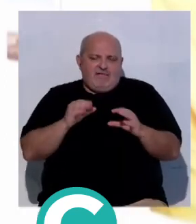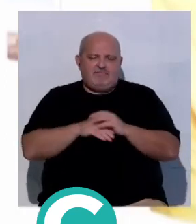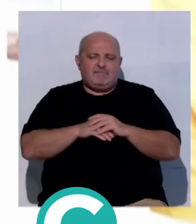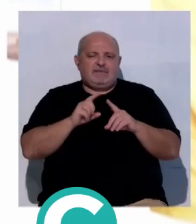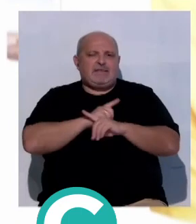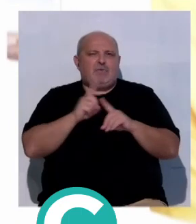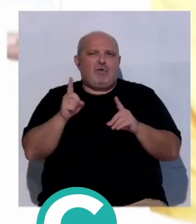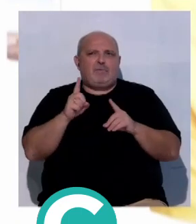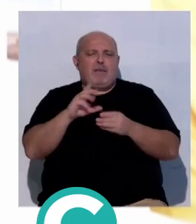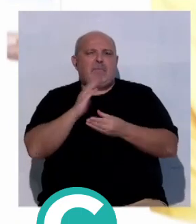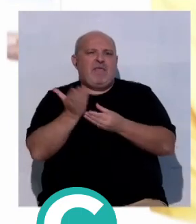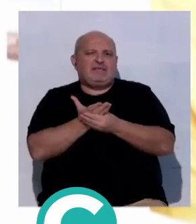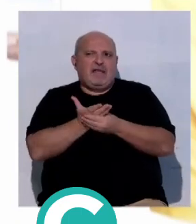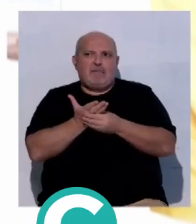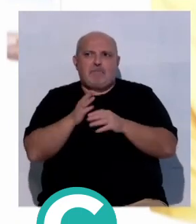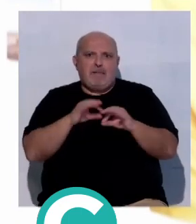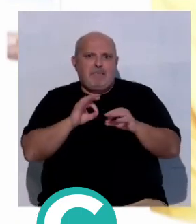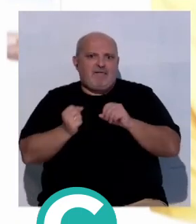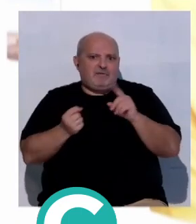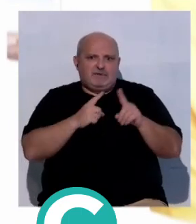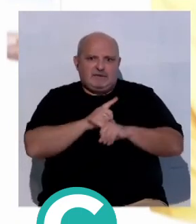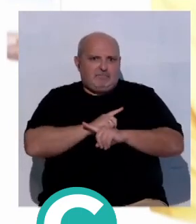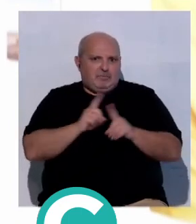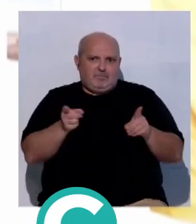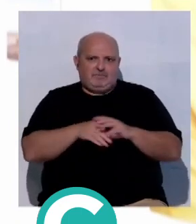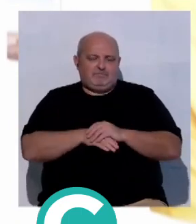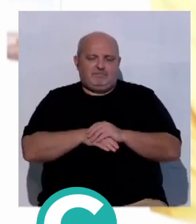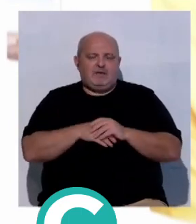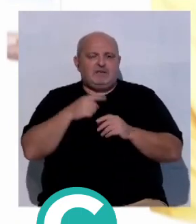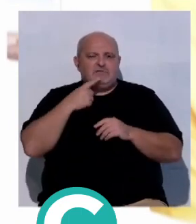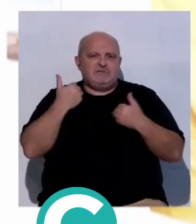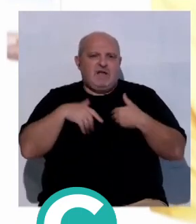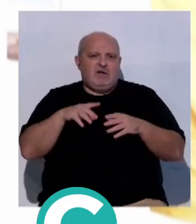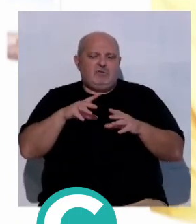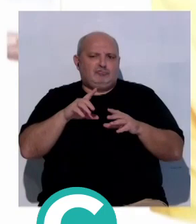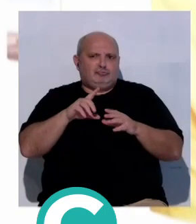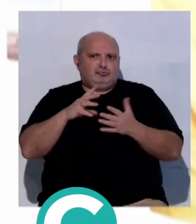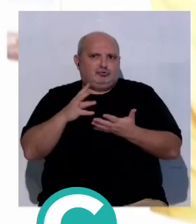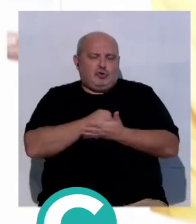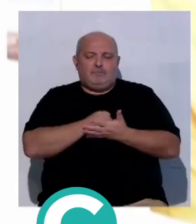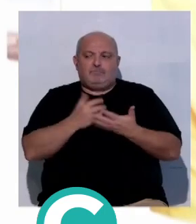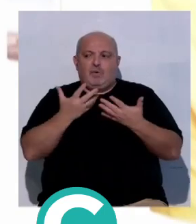expediente administrativo y por lo tanto yo creo que ya está dicho todo eh cualquiera que